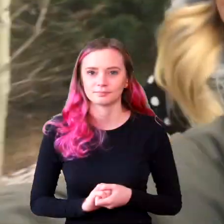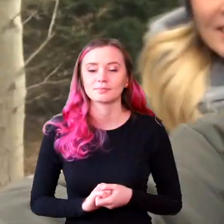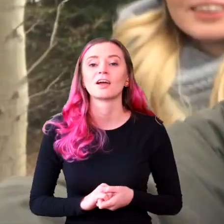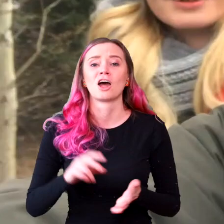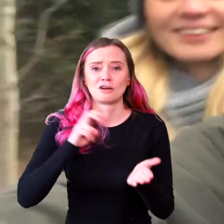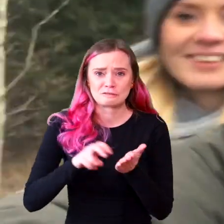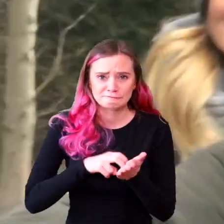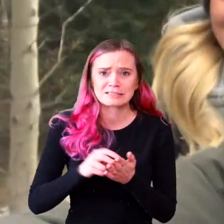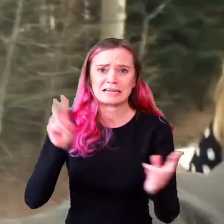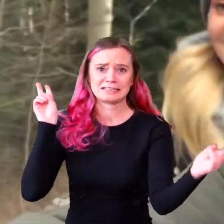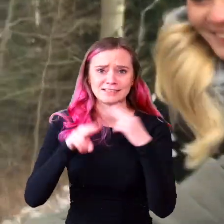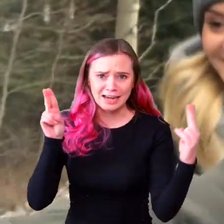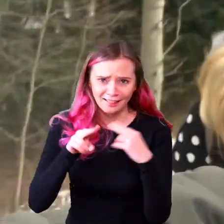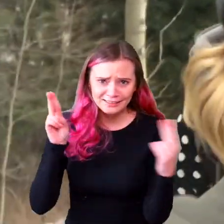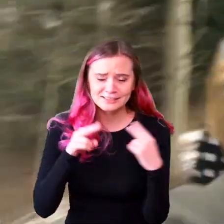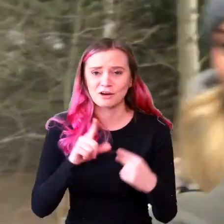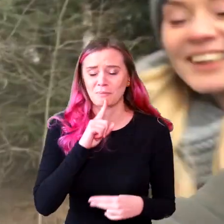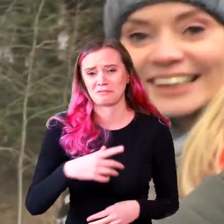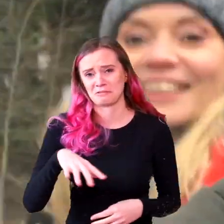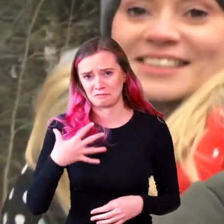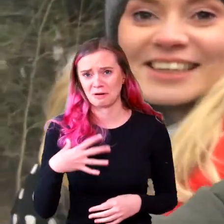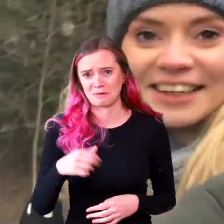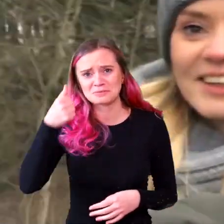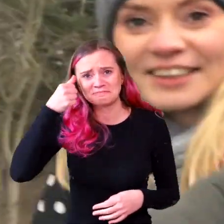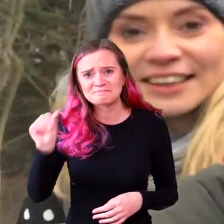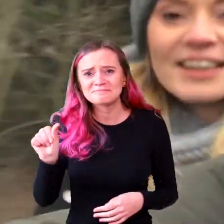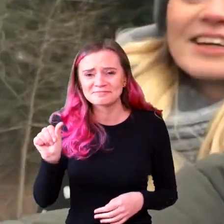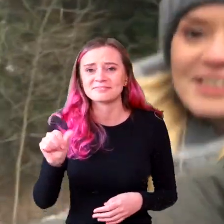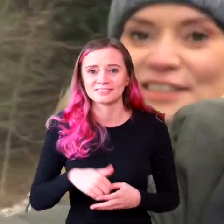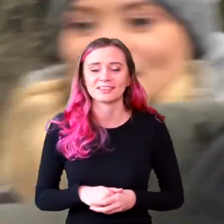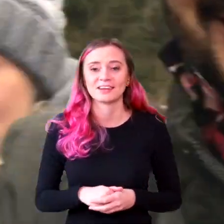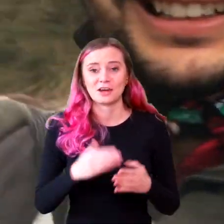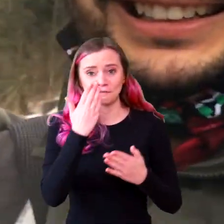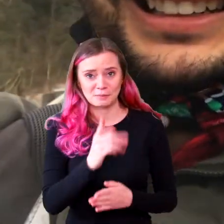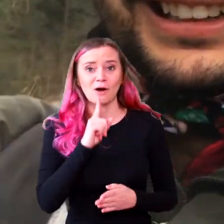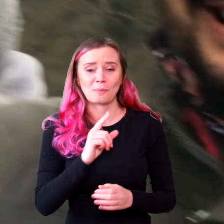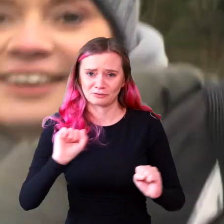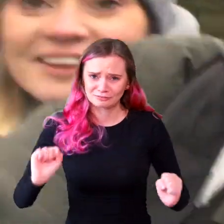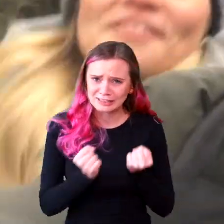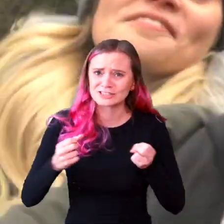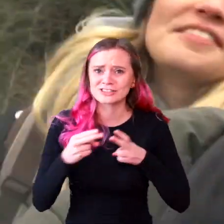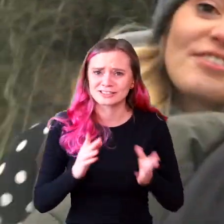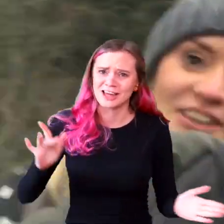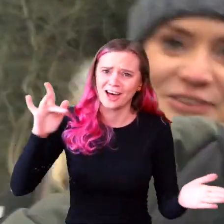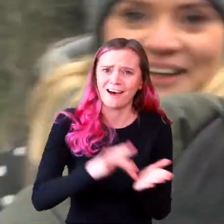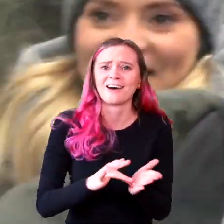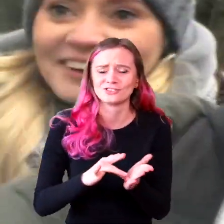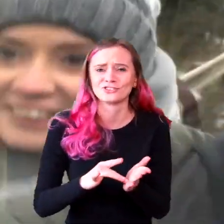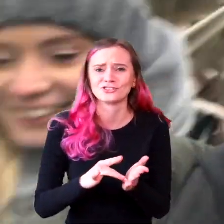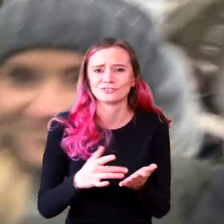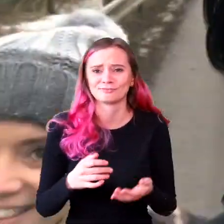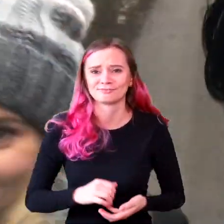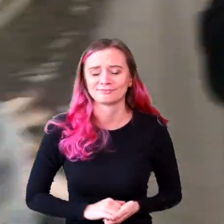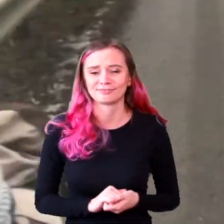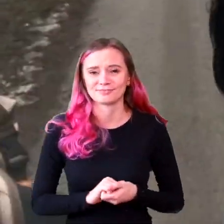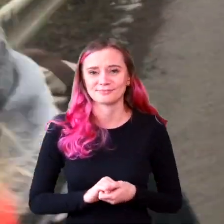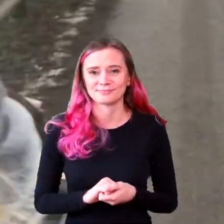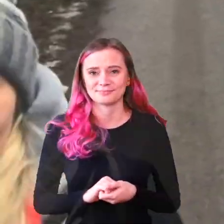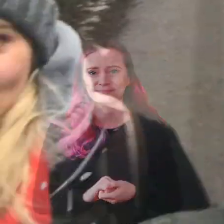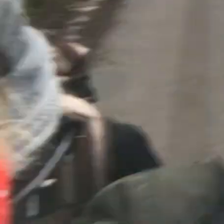Cesta vede přes dálnici ke našemu ubytování... Je to šílené. Vypadá to celkem složitě, se tam dostat.